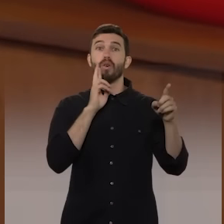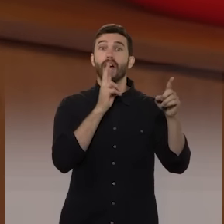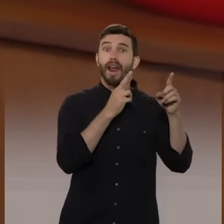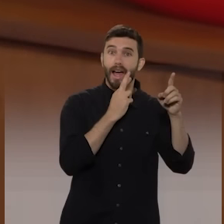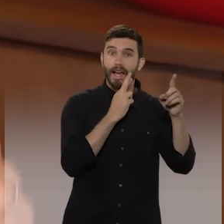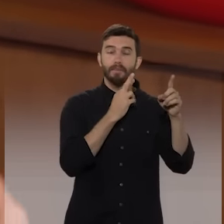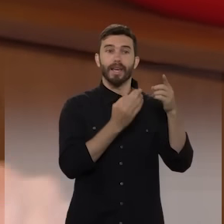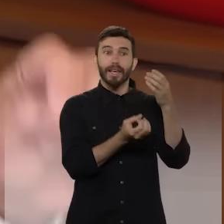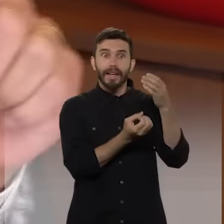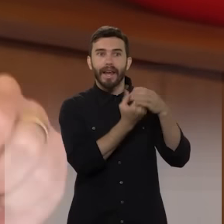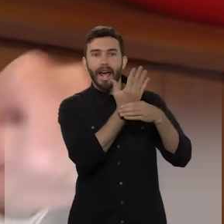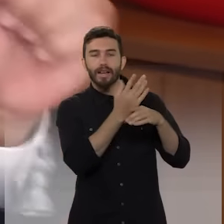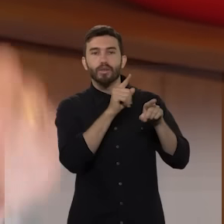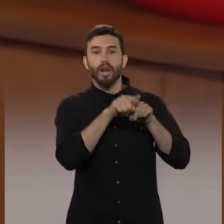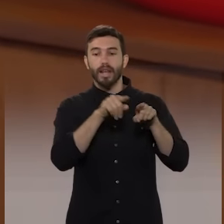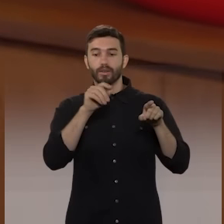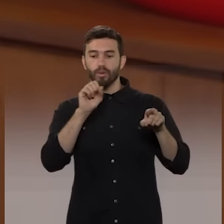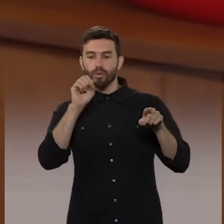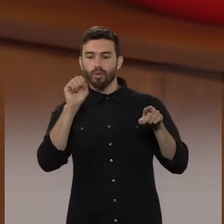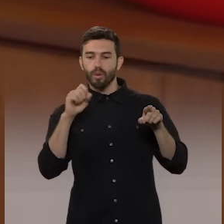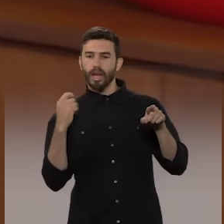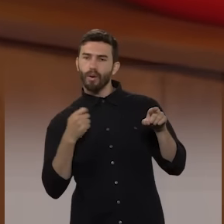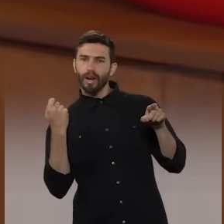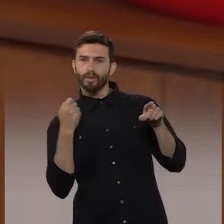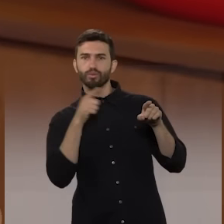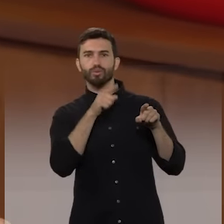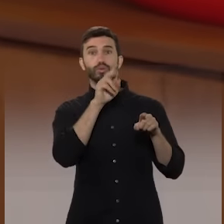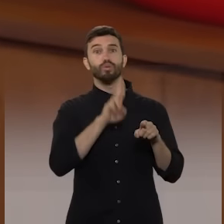e a energia gerada no Rio Grande do Sul pode ser consumida em Brasília. Então,